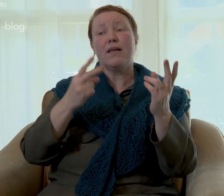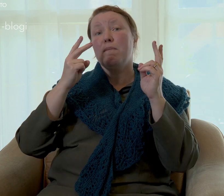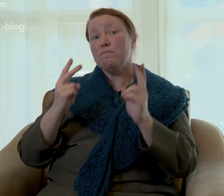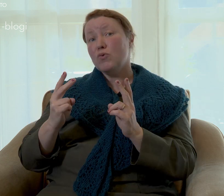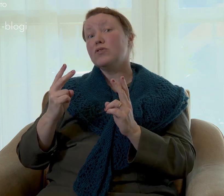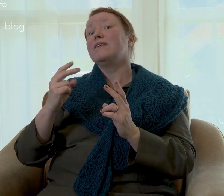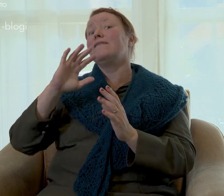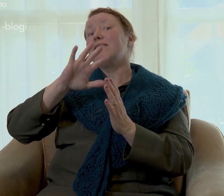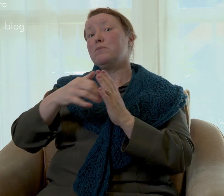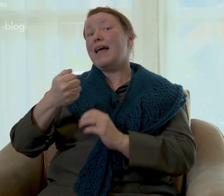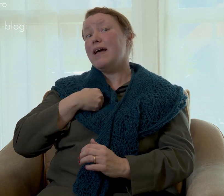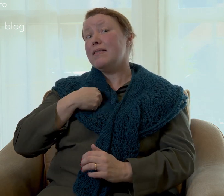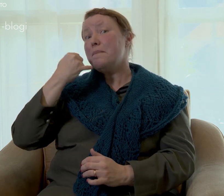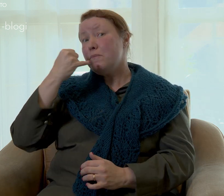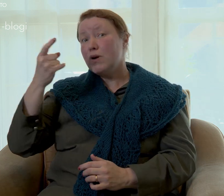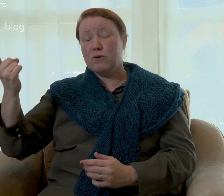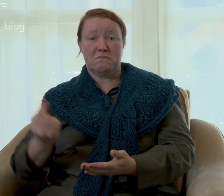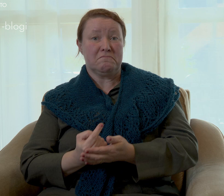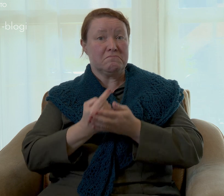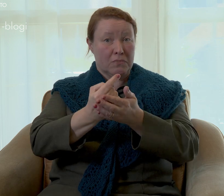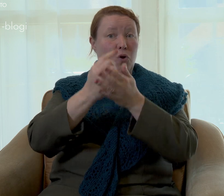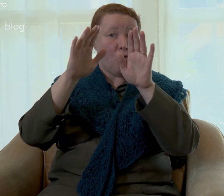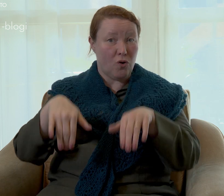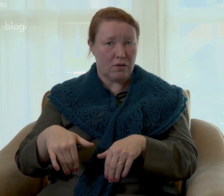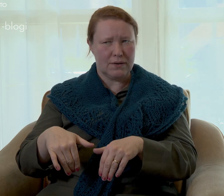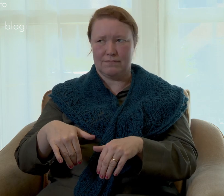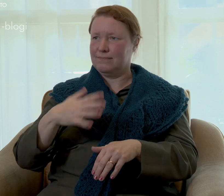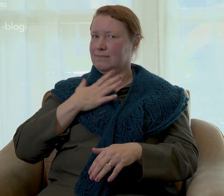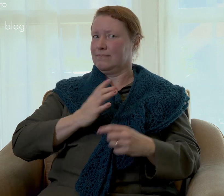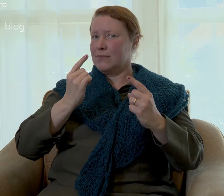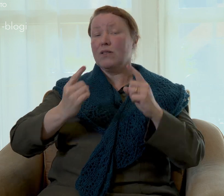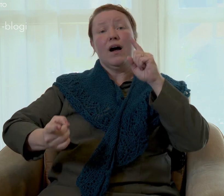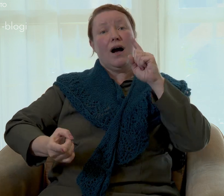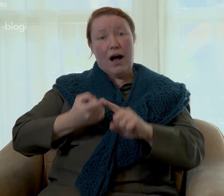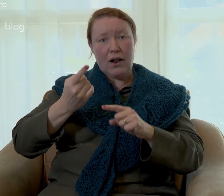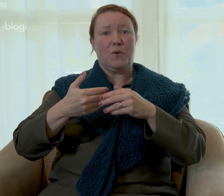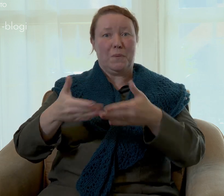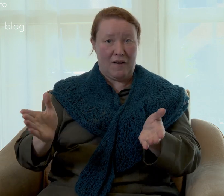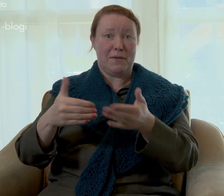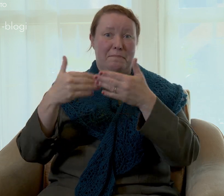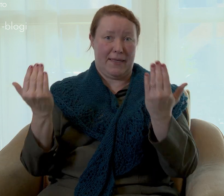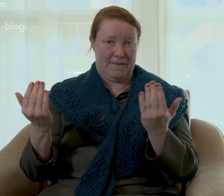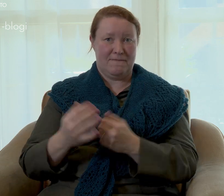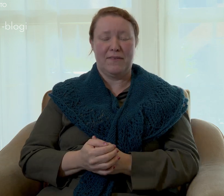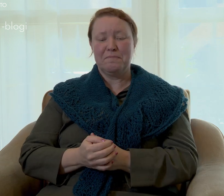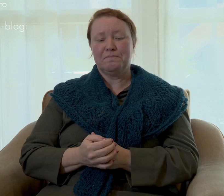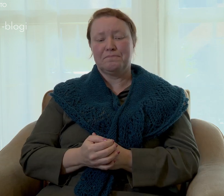Ministeri mainitsi myös viittomakielisen hätäpuhelun pilotin puheessaan. Tästä oli hyvä lähteä päivien ohjelmaa kuuntelemaan.